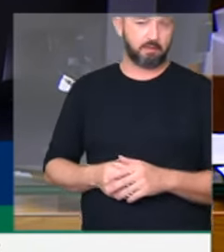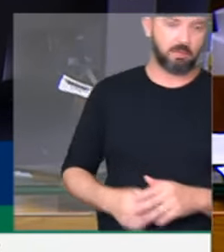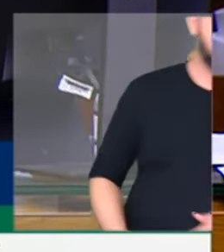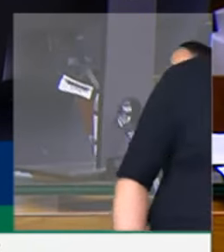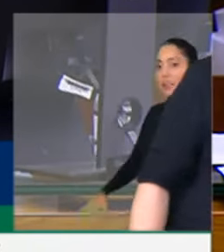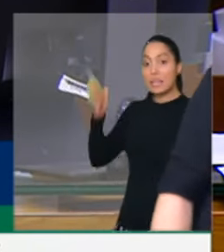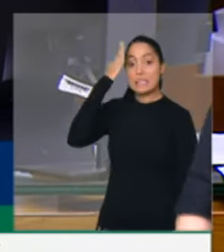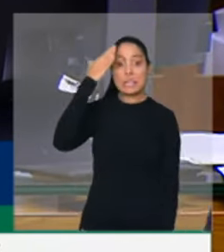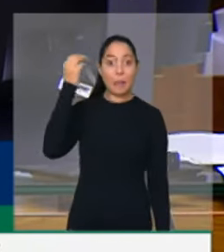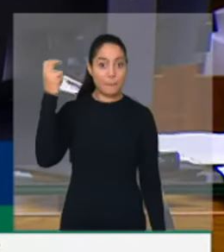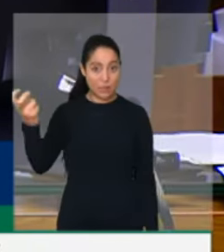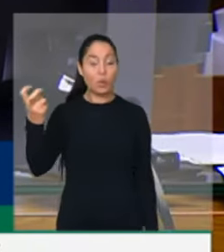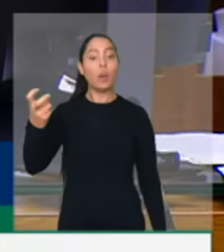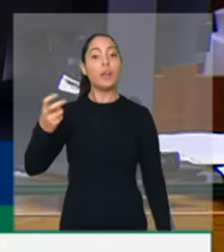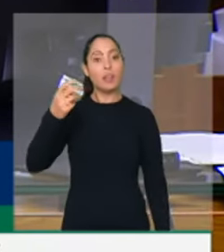DA CAPACIDADE POLÍTICA. MAS ALERTO QUE DENTRE TODAS AS